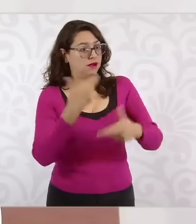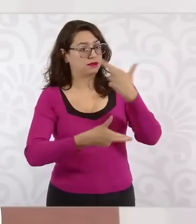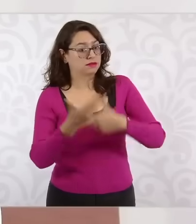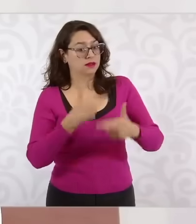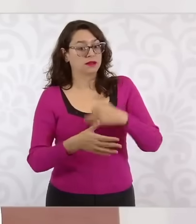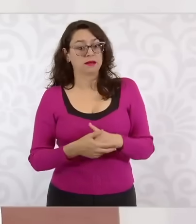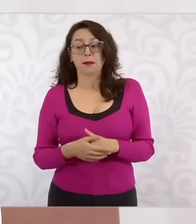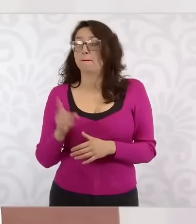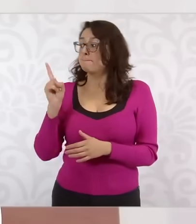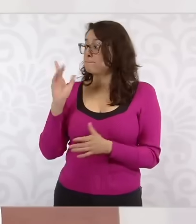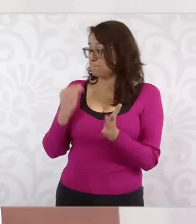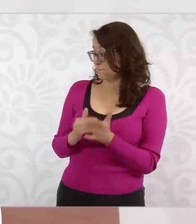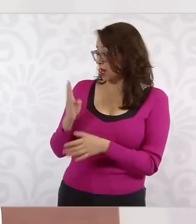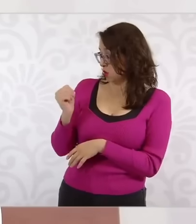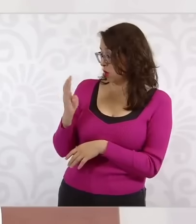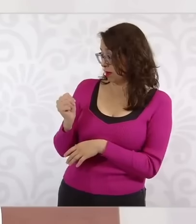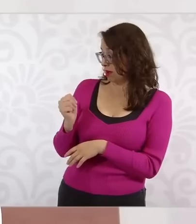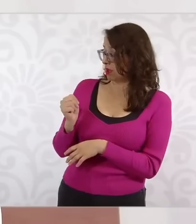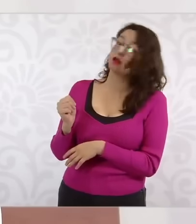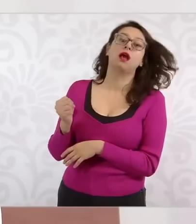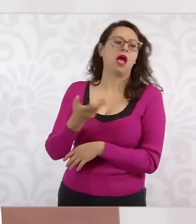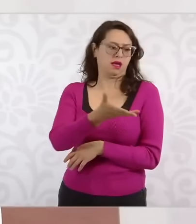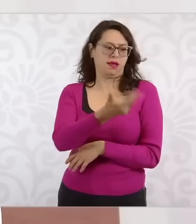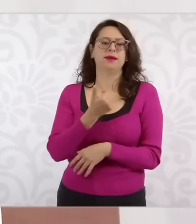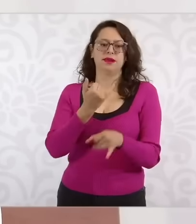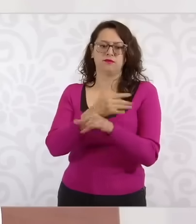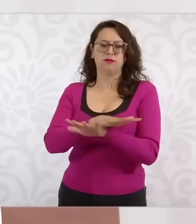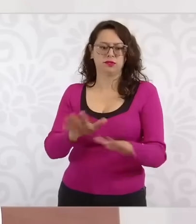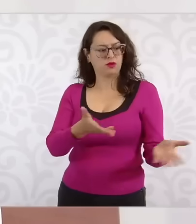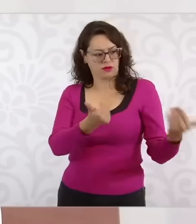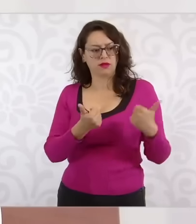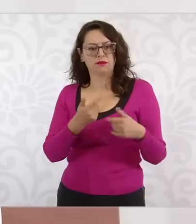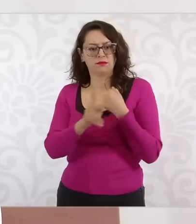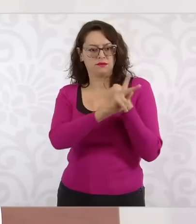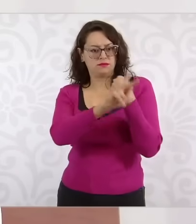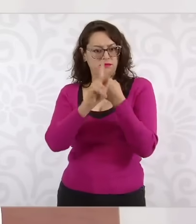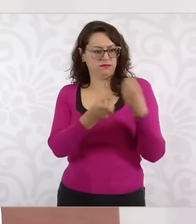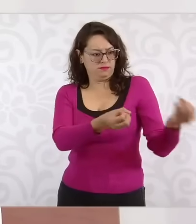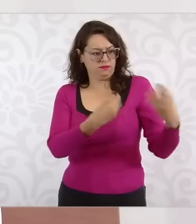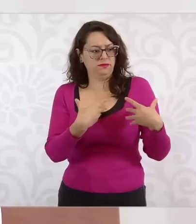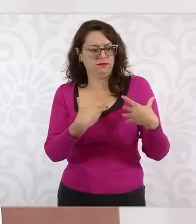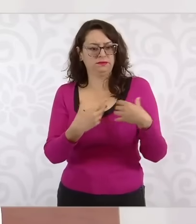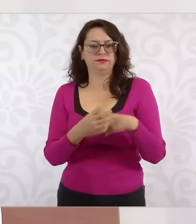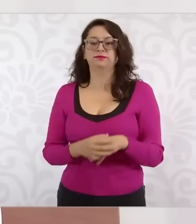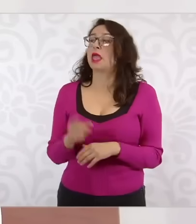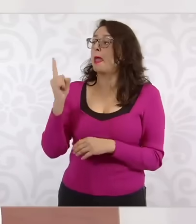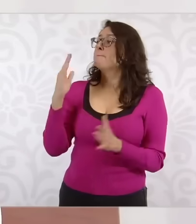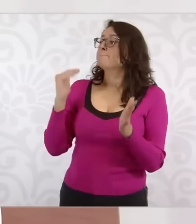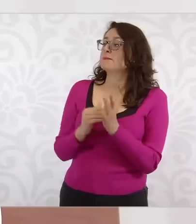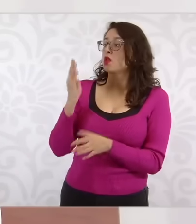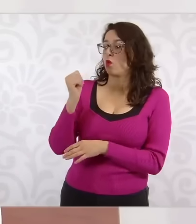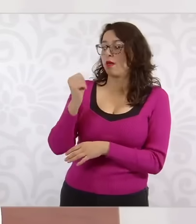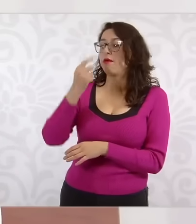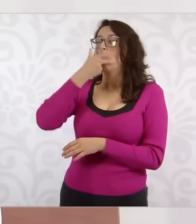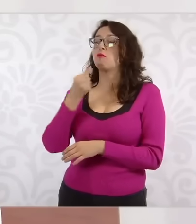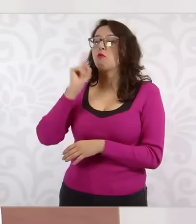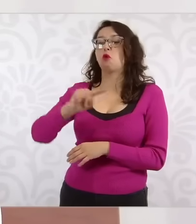1009 de A ver, pásame los países para que los podamos reportar. 100 mexicanas y mexicanos que se